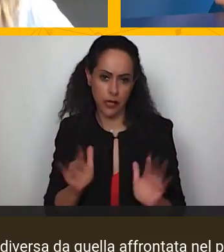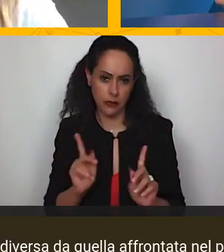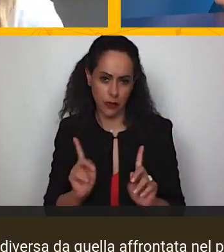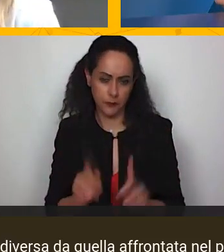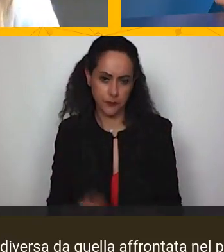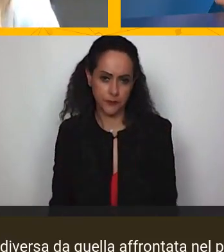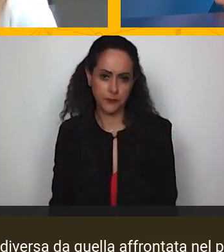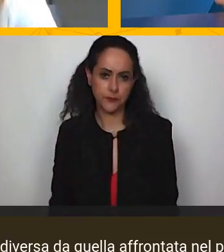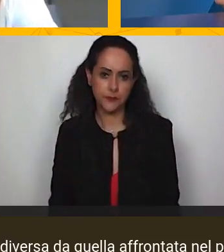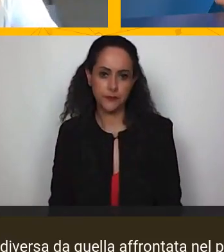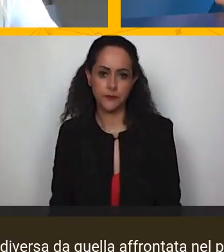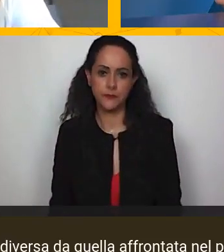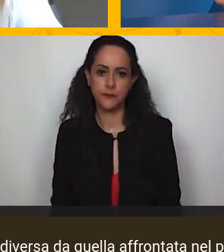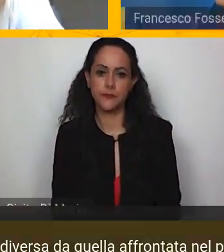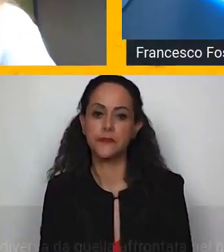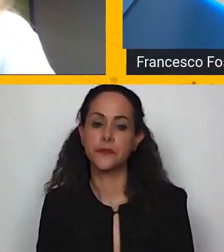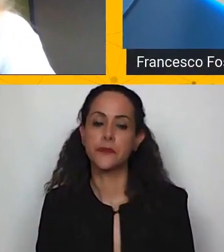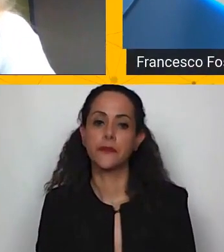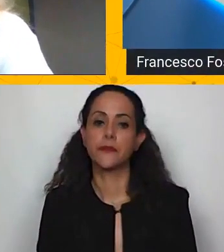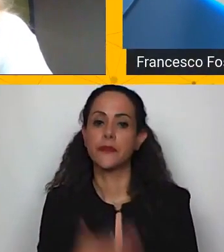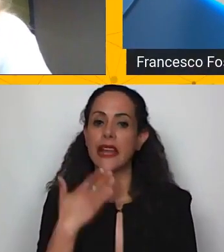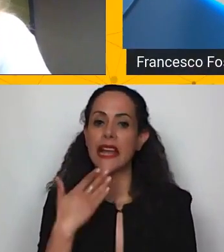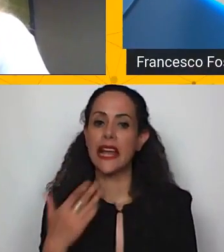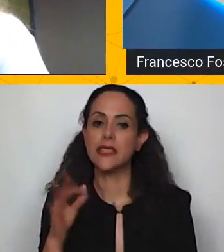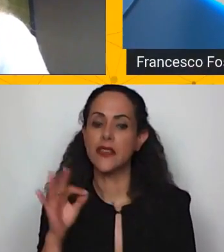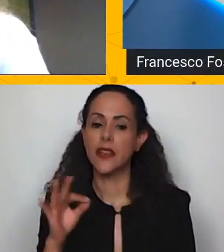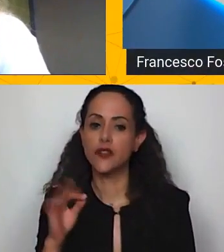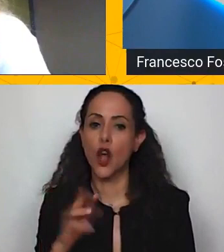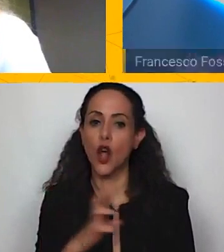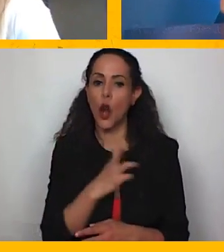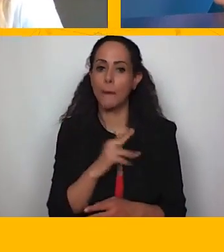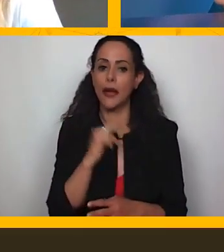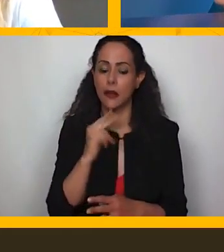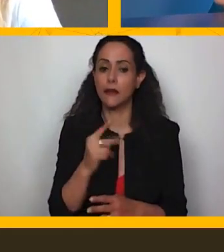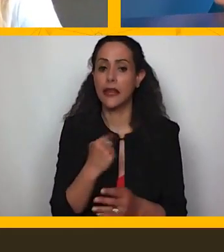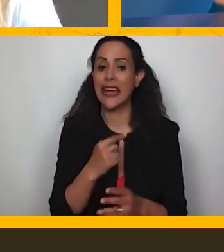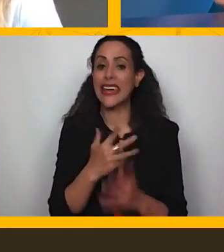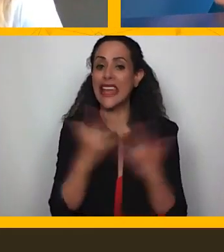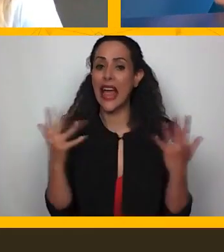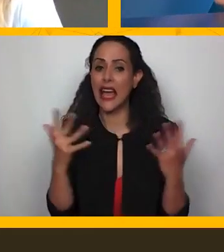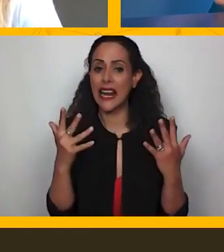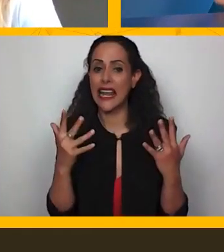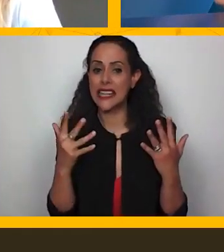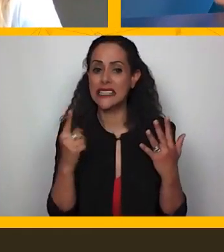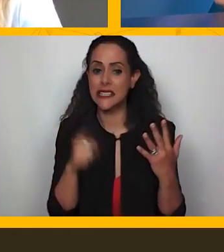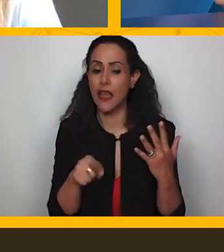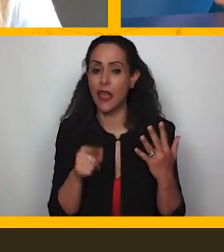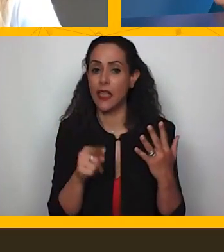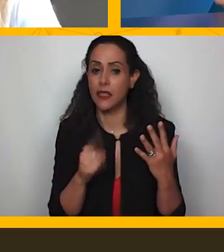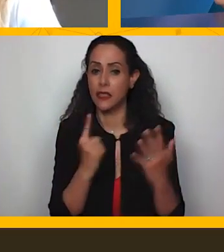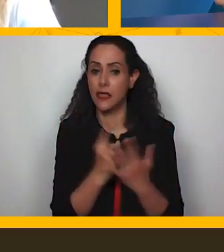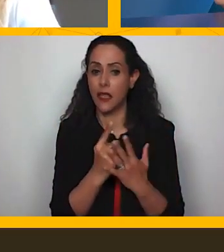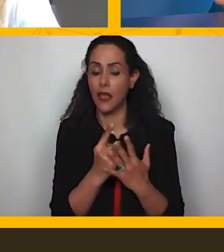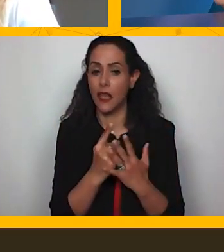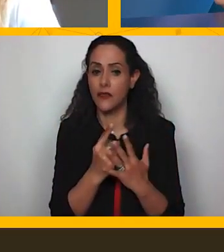problemi. Grazie Francesco sempre Roberto dice la chiarezza deve arrivare anche